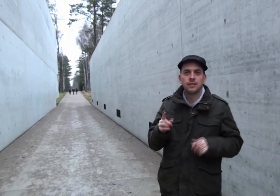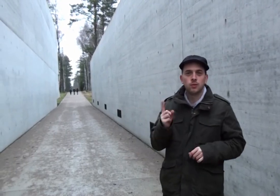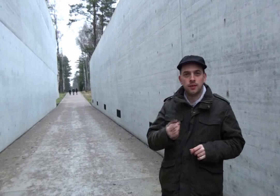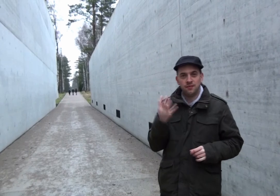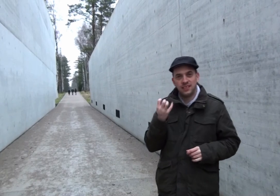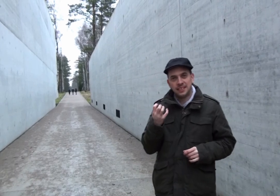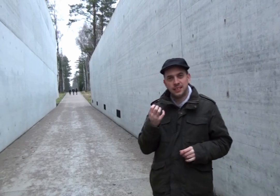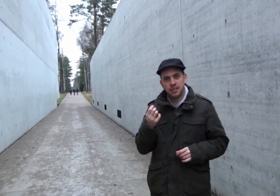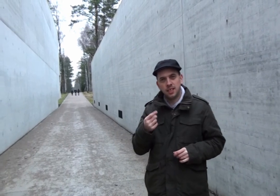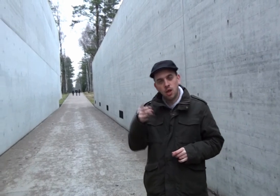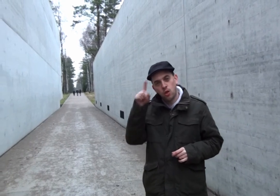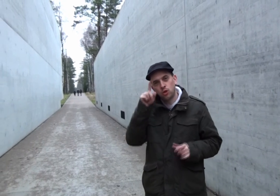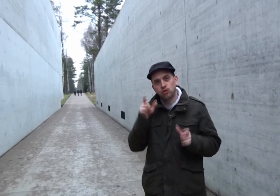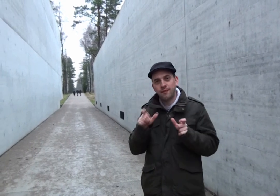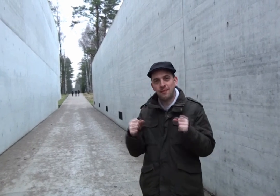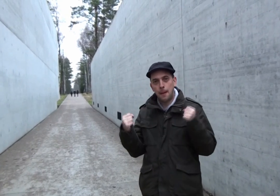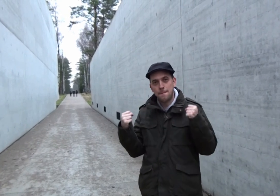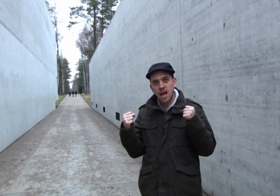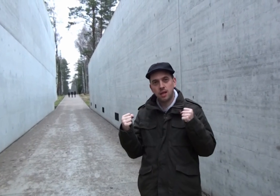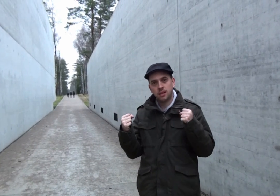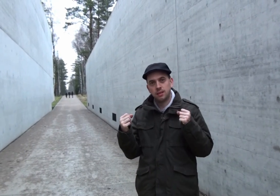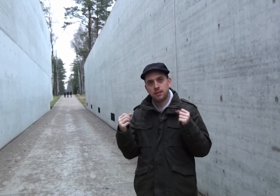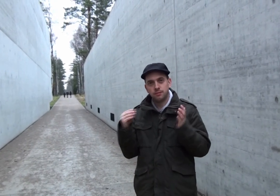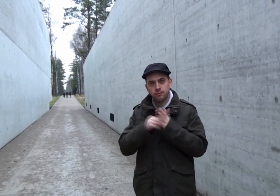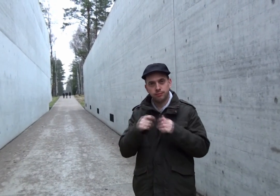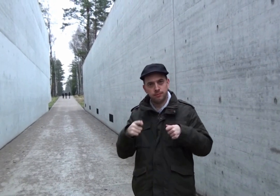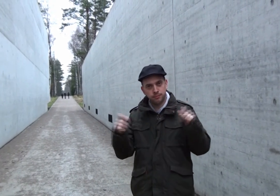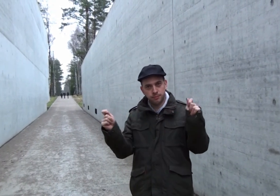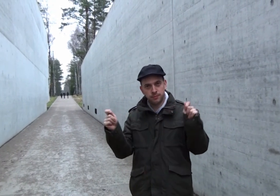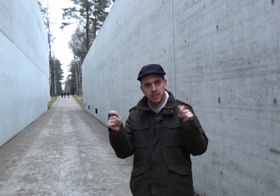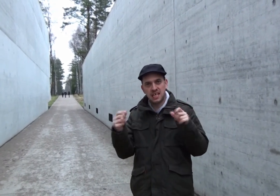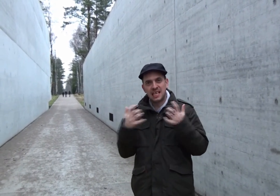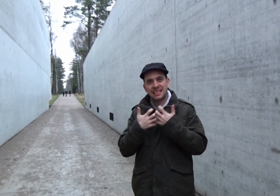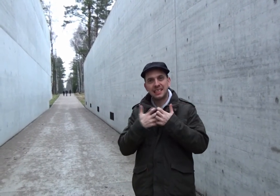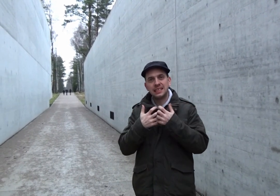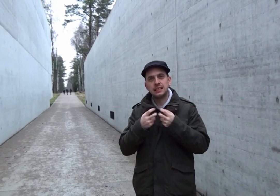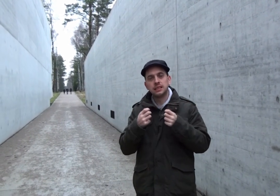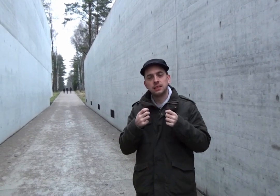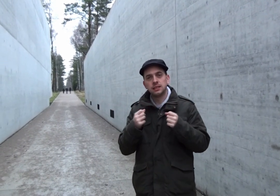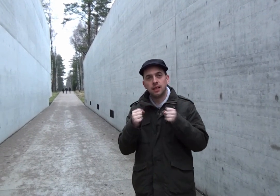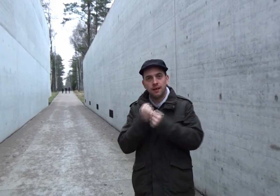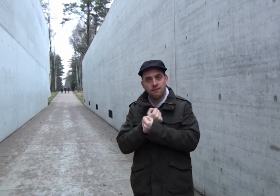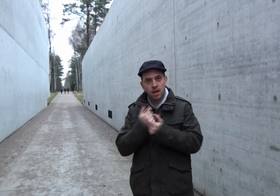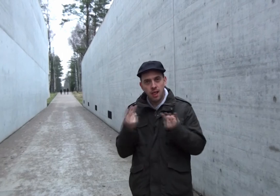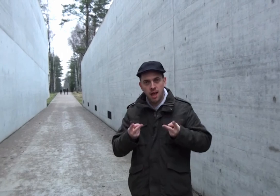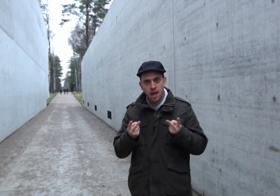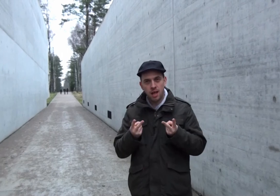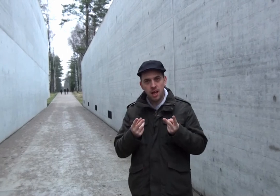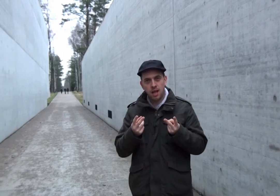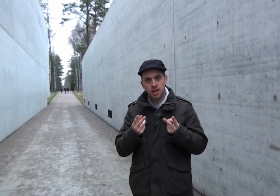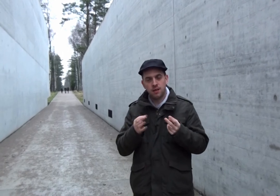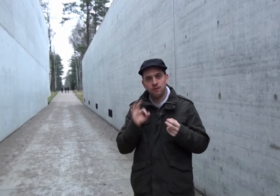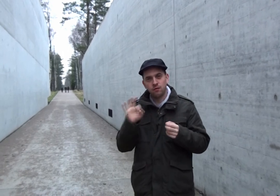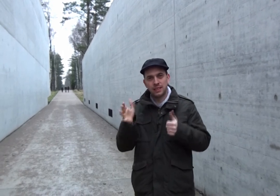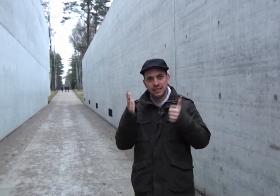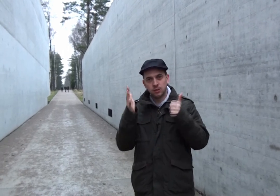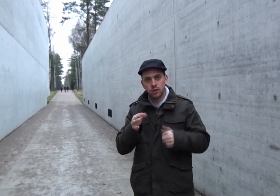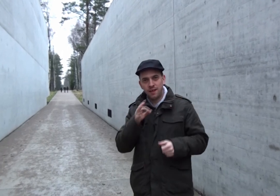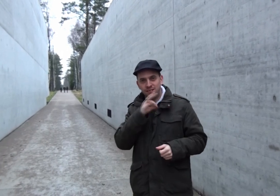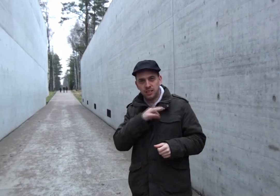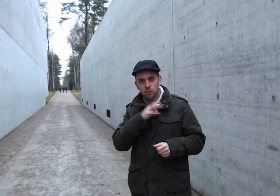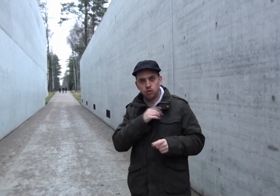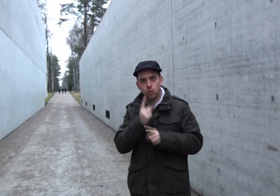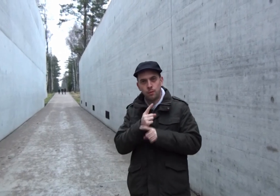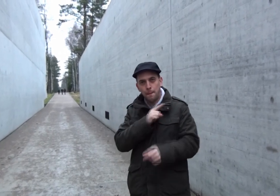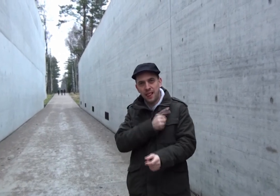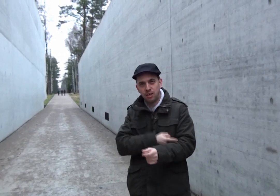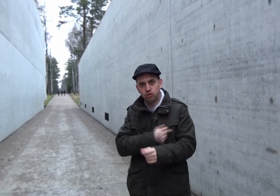1940 Die Wehrmacht richtet ein Kriegsgefangenenlager für 600 französische und belgische Soldaten ein.